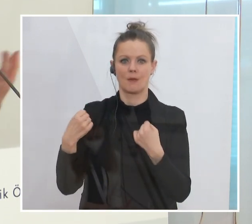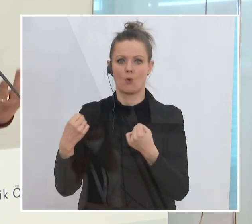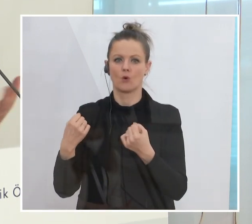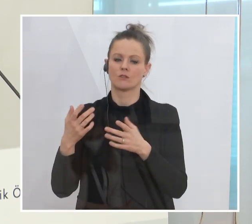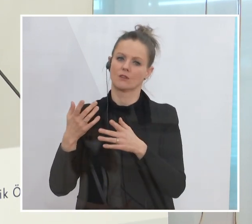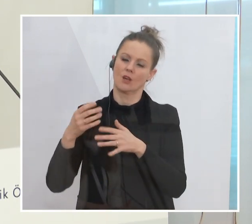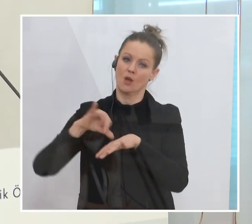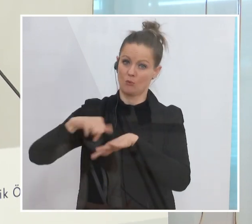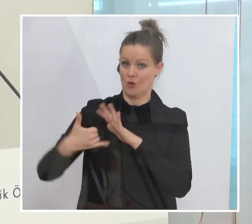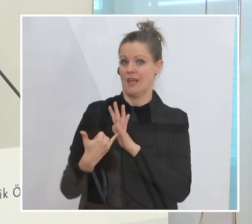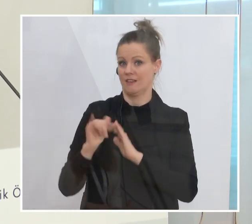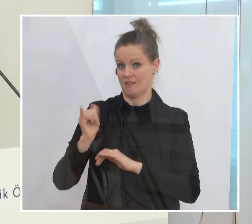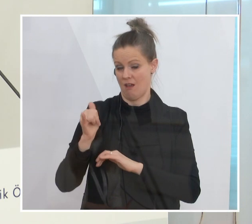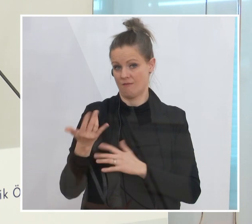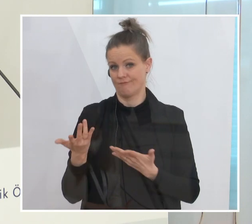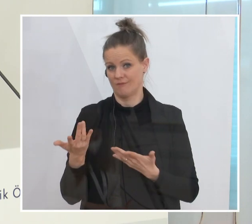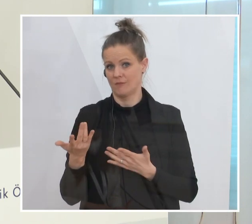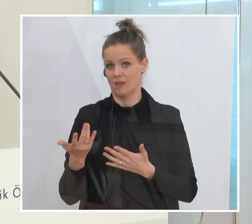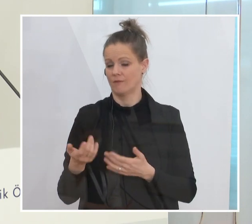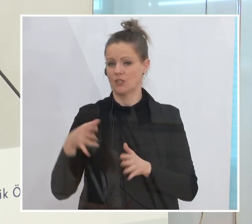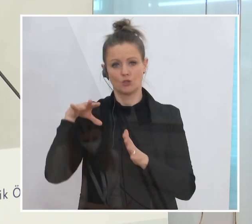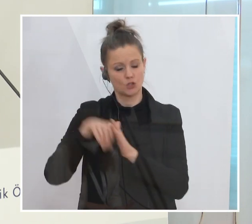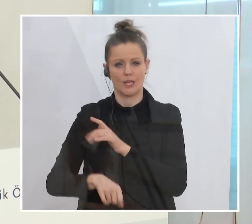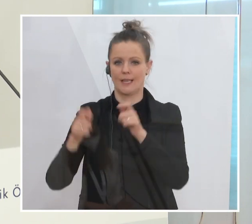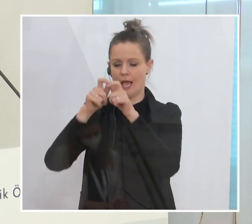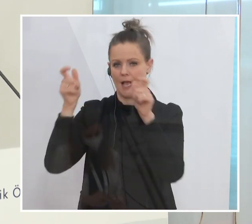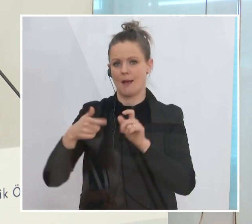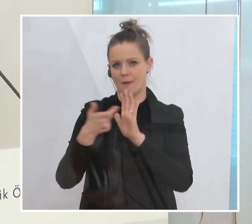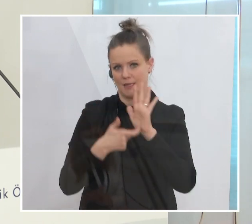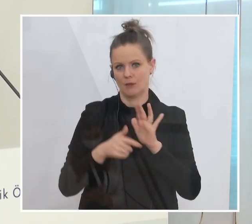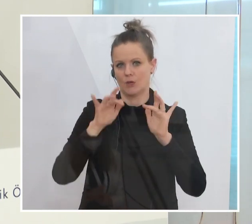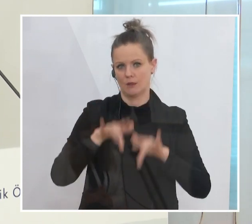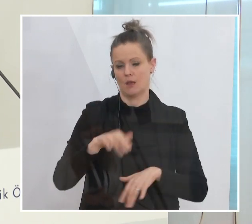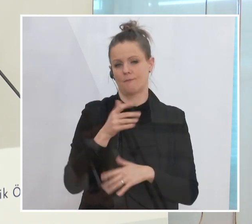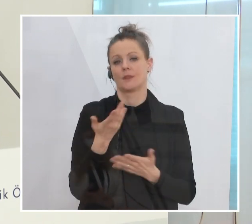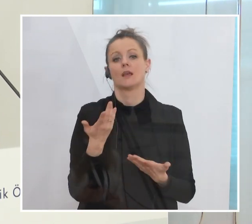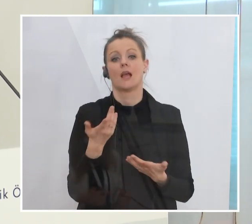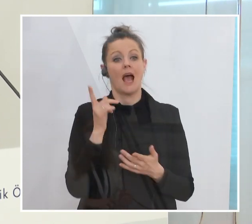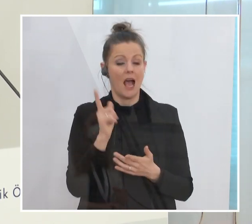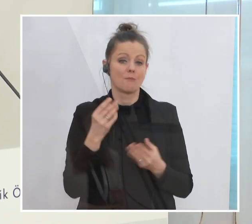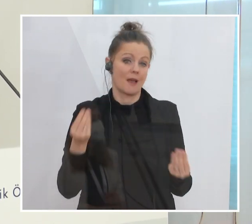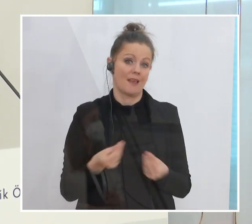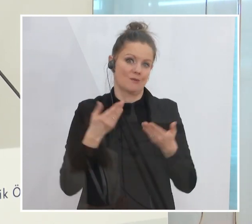sozusagen unter strengen Rahmenbedingungen, aber immerhin ist das ein erster Öffnungsschritt mit